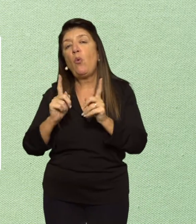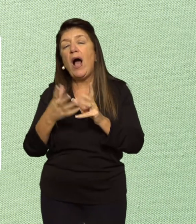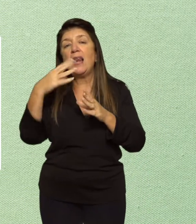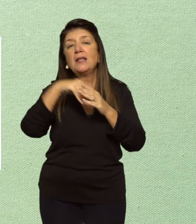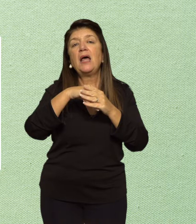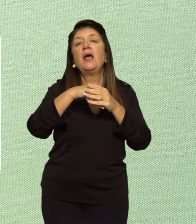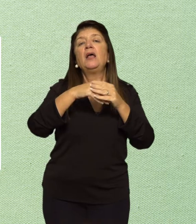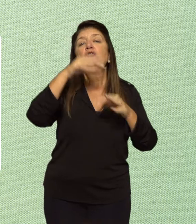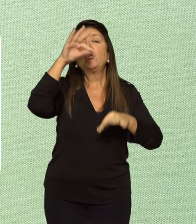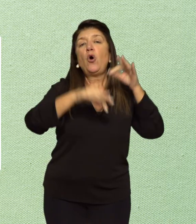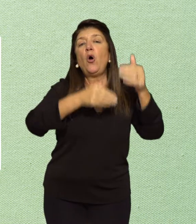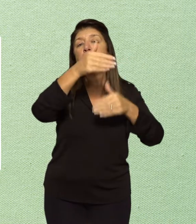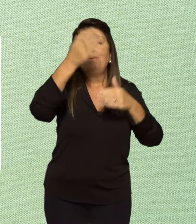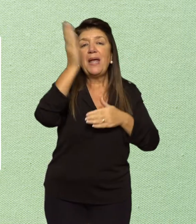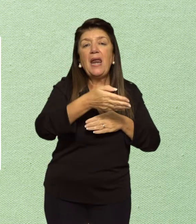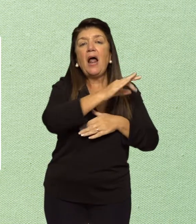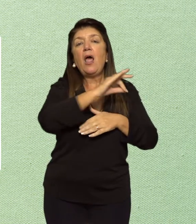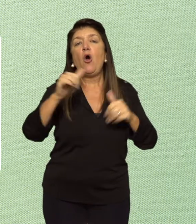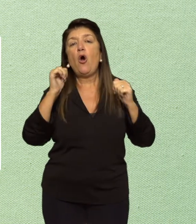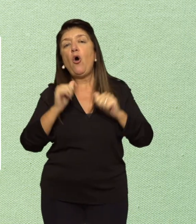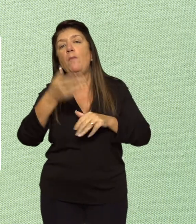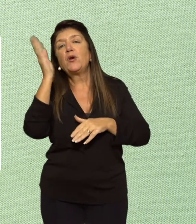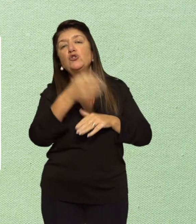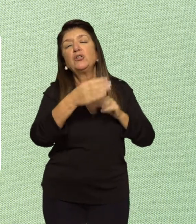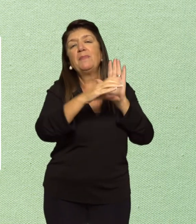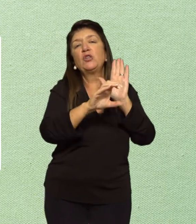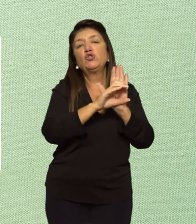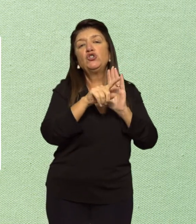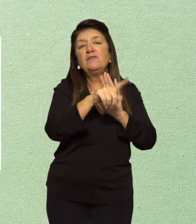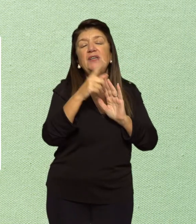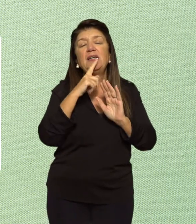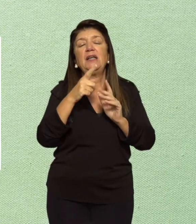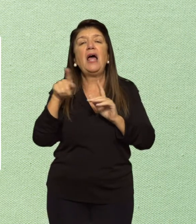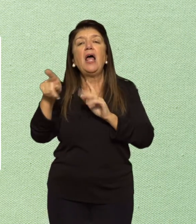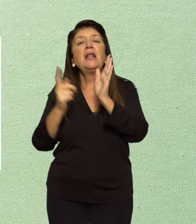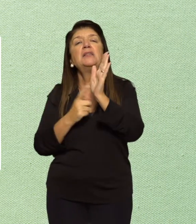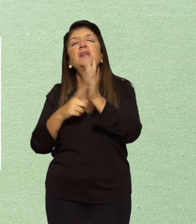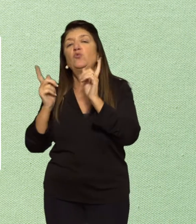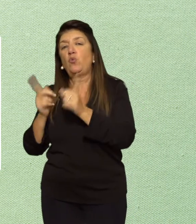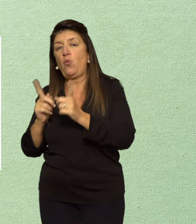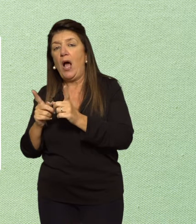procedimento civile, se dalla denuncia della persona maltrattante originano dai profili